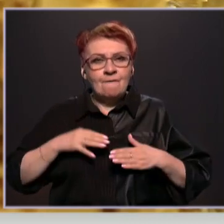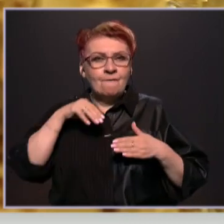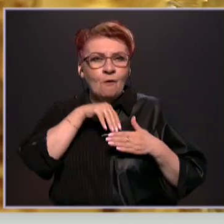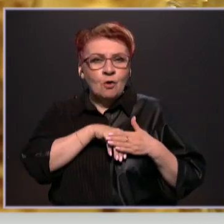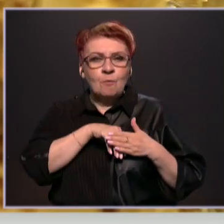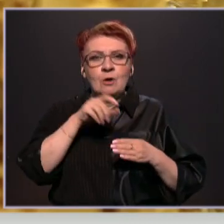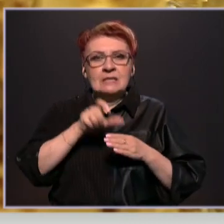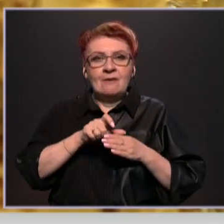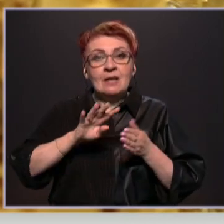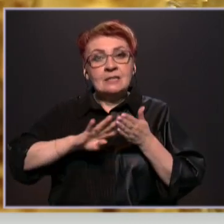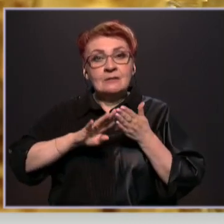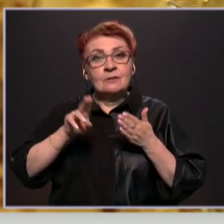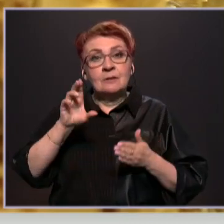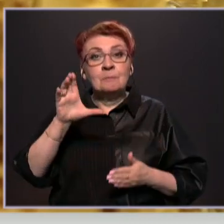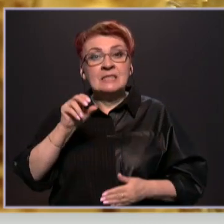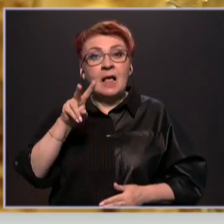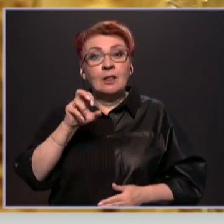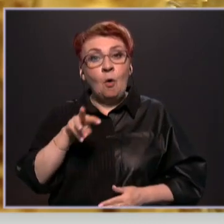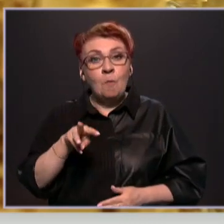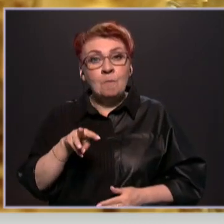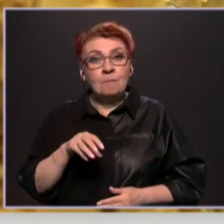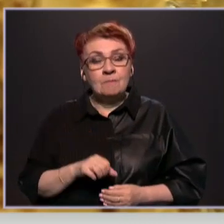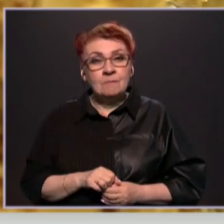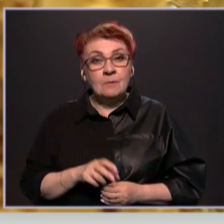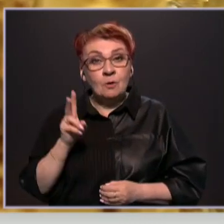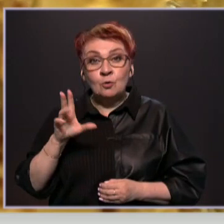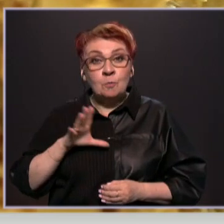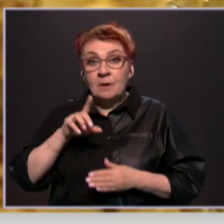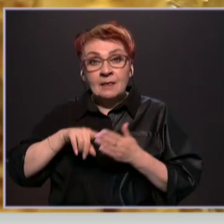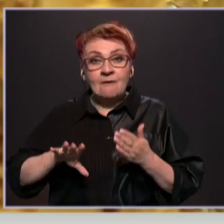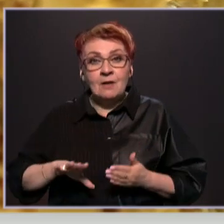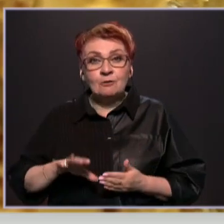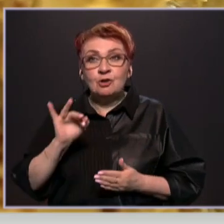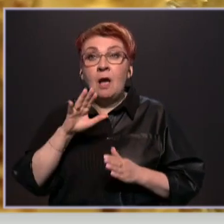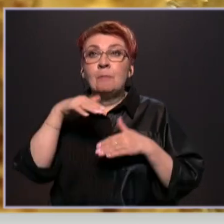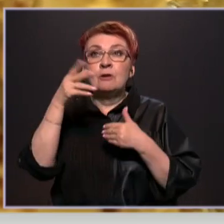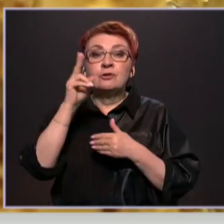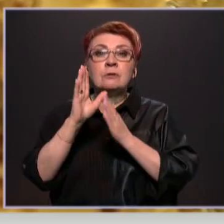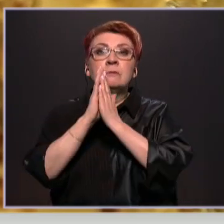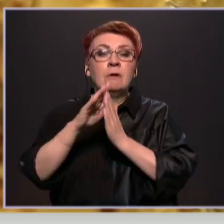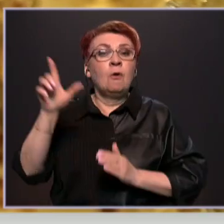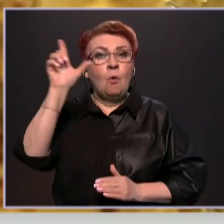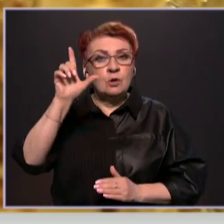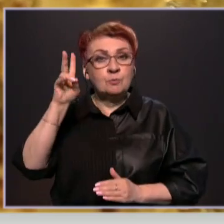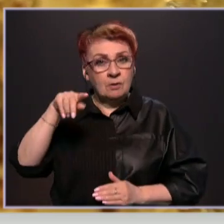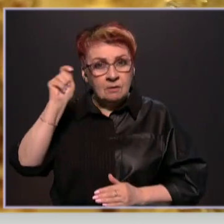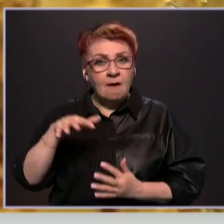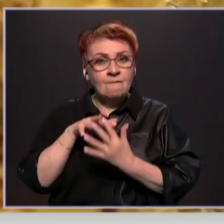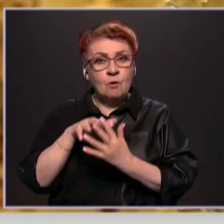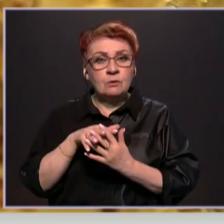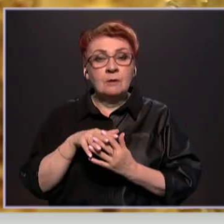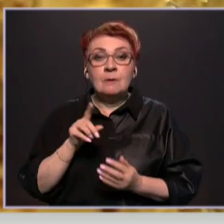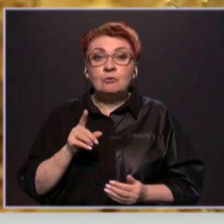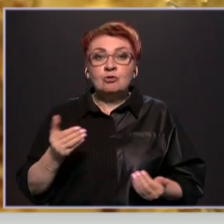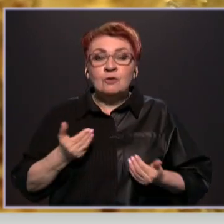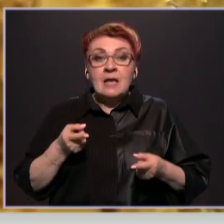90 псалма или иным образом обращается к Господу и ведь это от того что живая реальная потребность